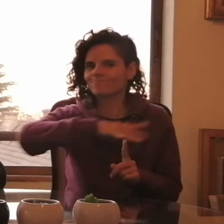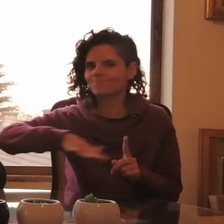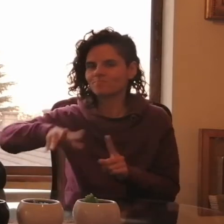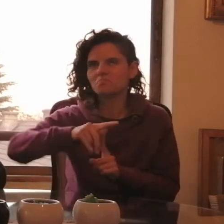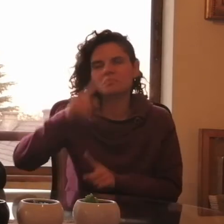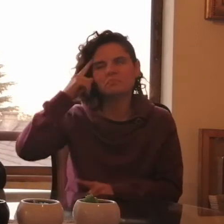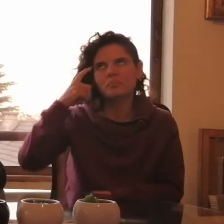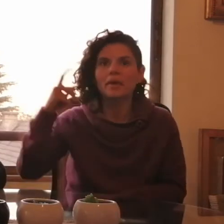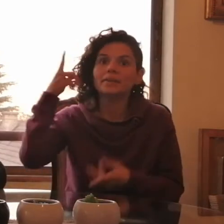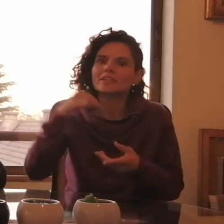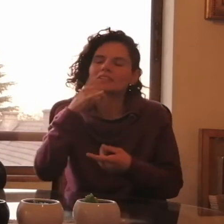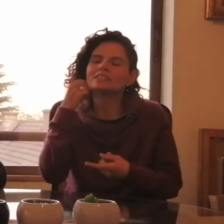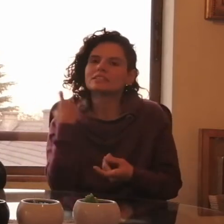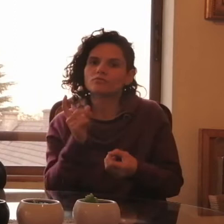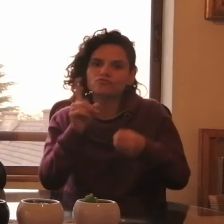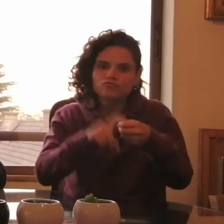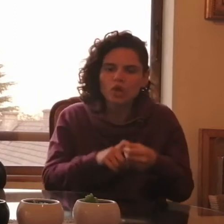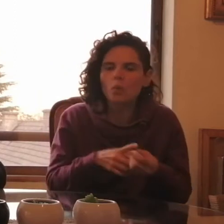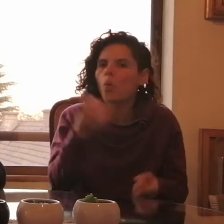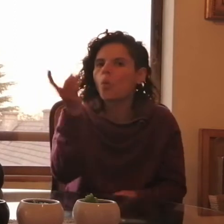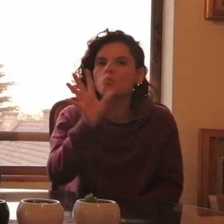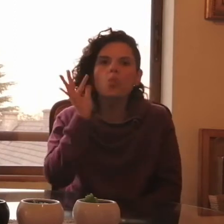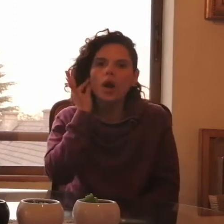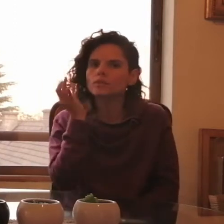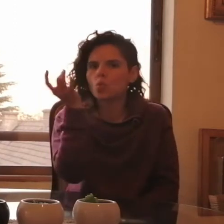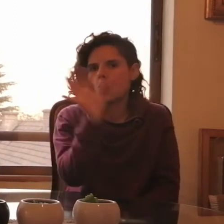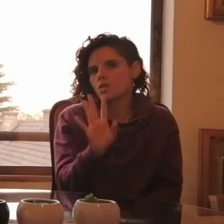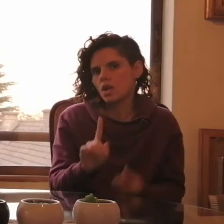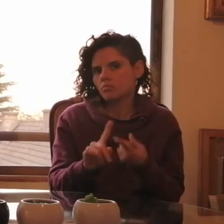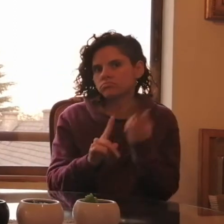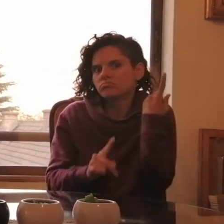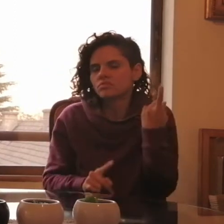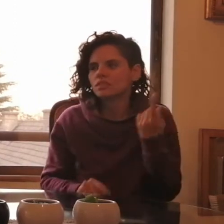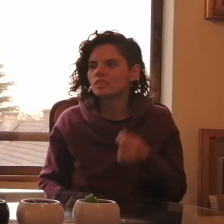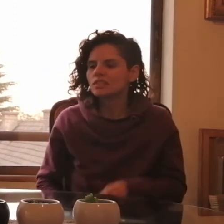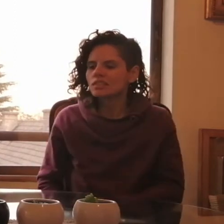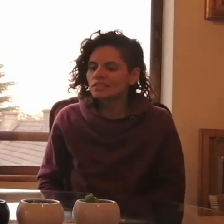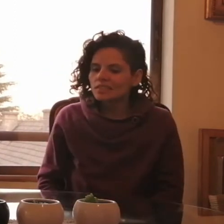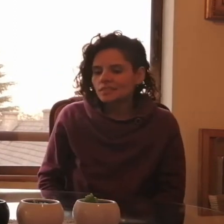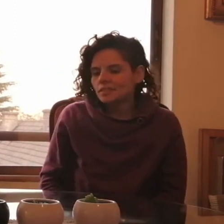sido la única mujer del curso dentro de la carrera. - Claro, si era como el 8 %